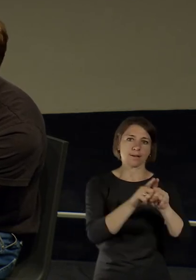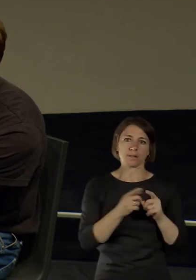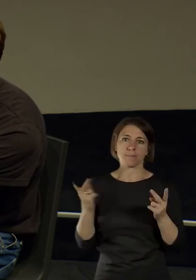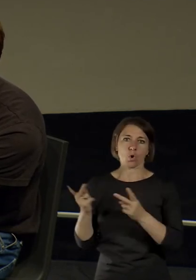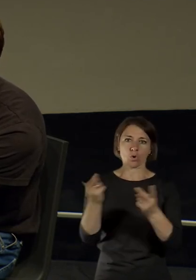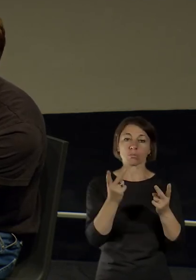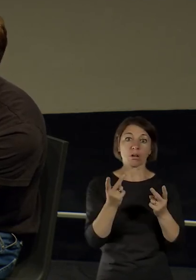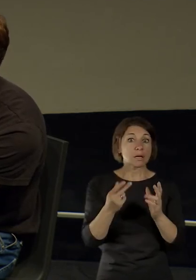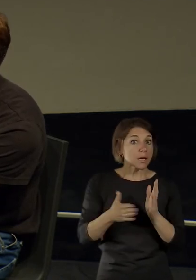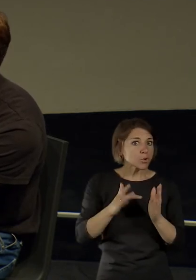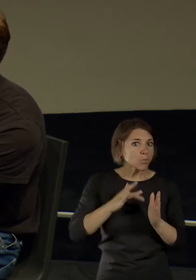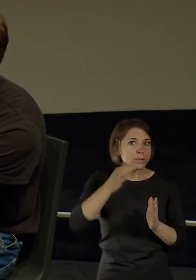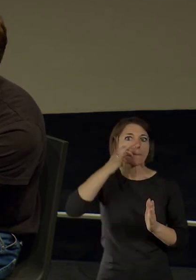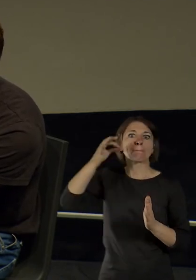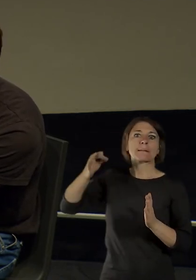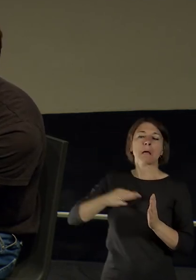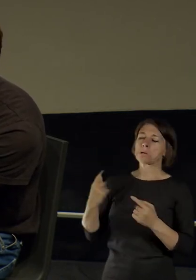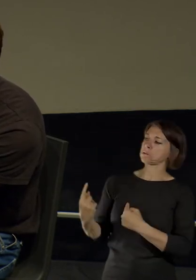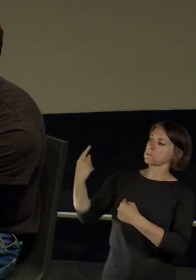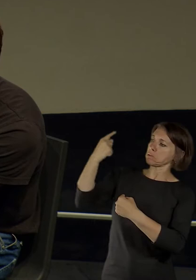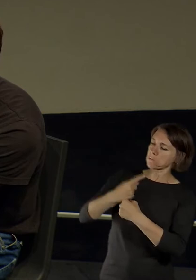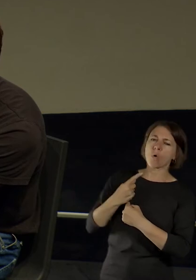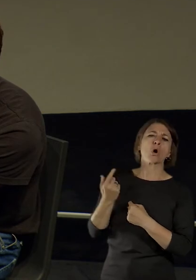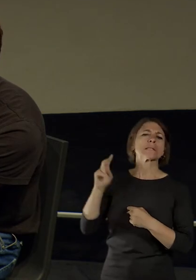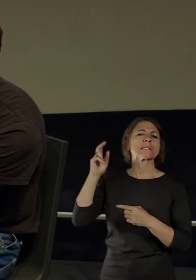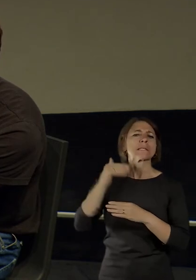Jako třeba vysvětlit klientovi ze zahraničí,